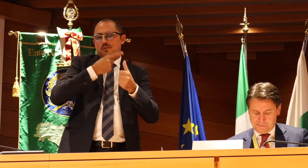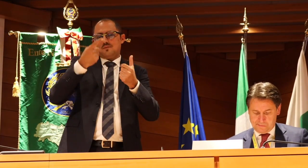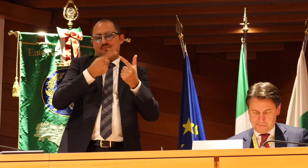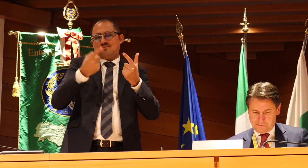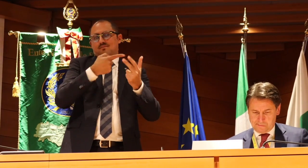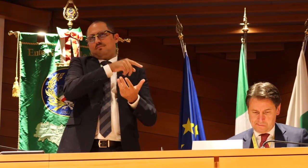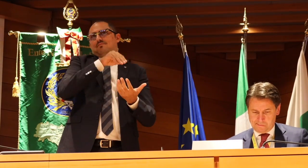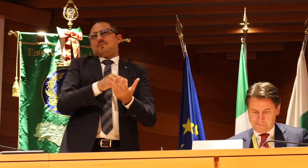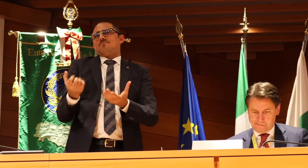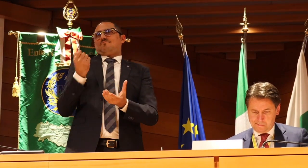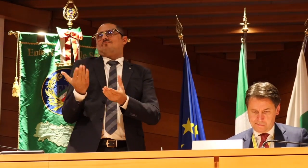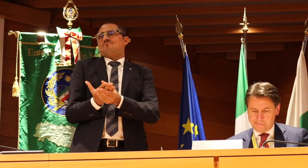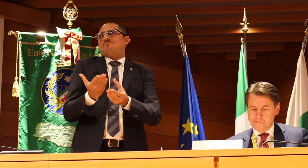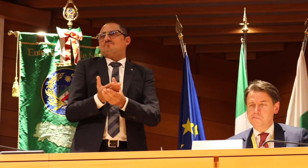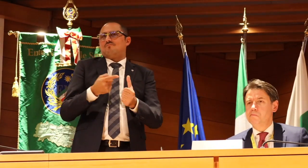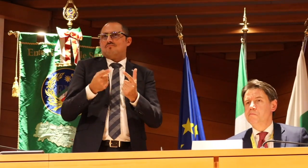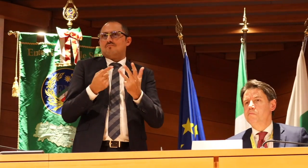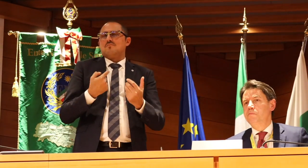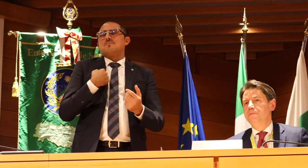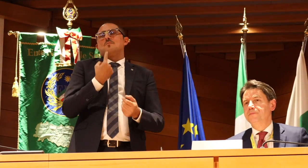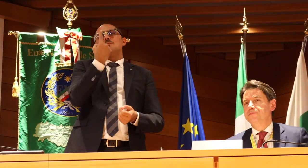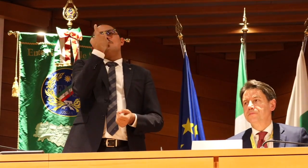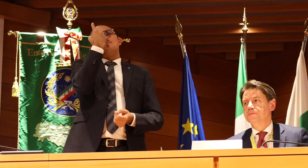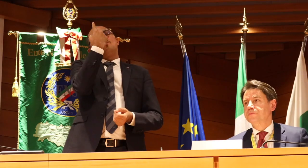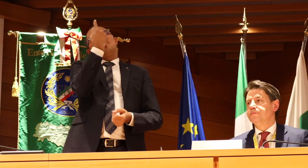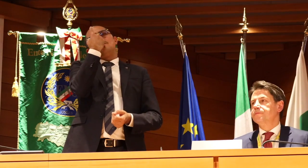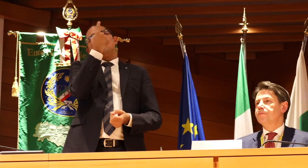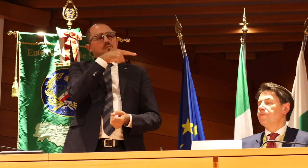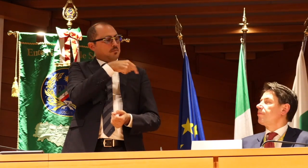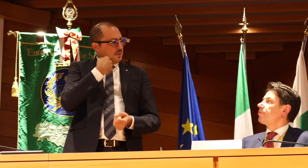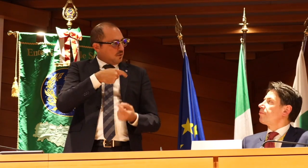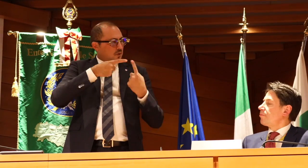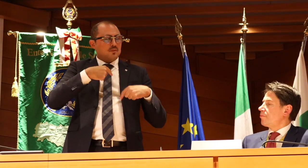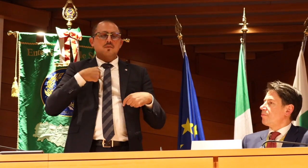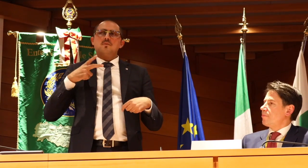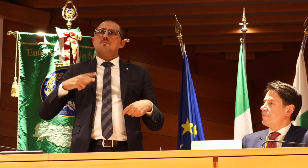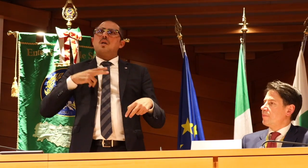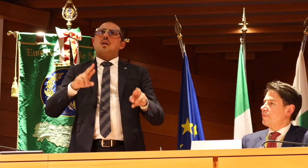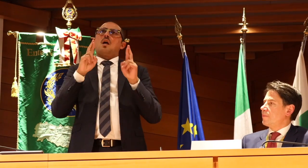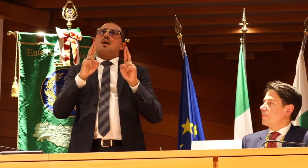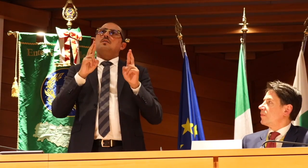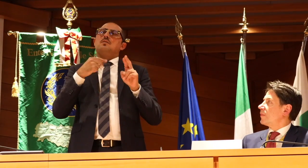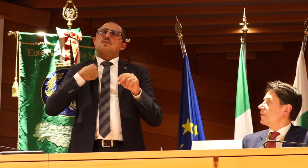tutte le volte che ci siamo incontrati ho avuto modo di presentare al Presidente le difficoltà delle persone sorde.